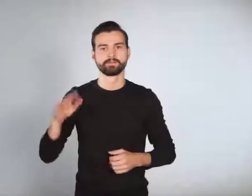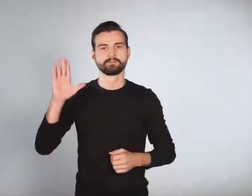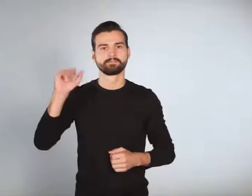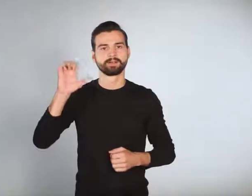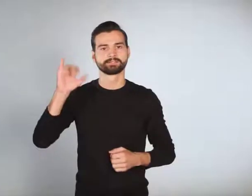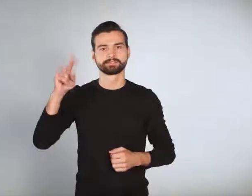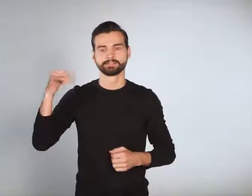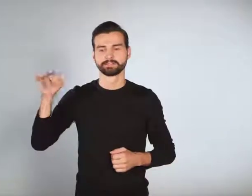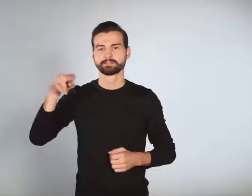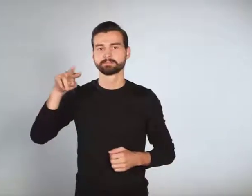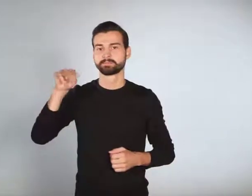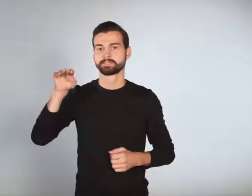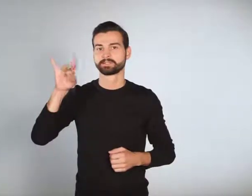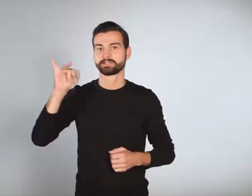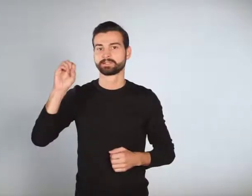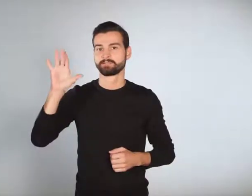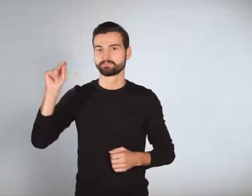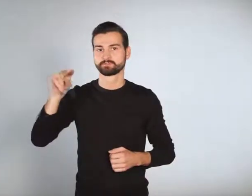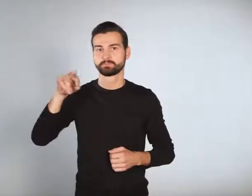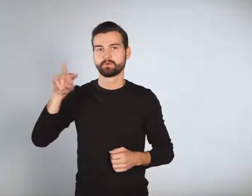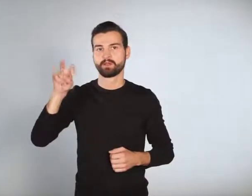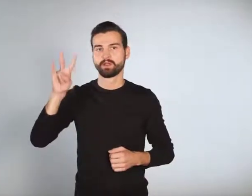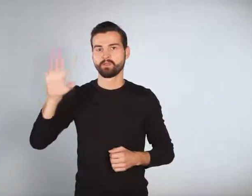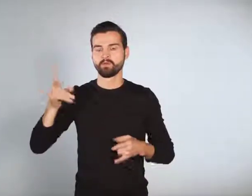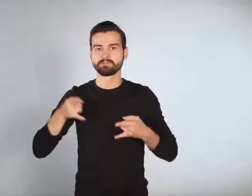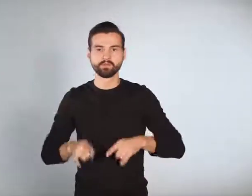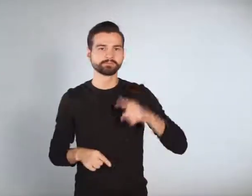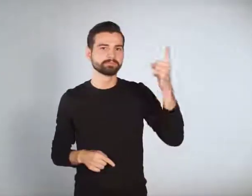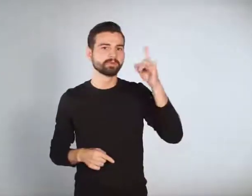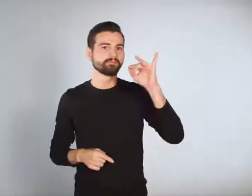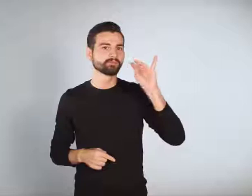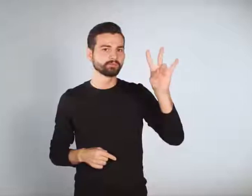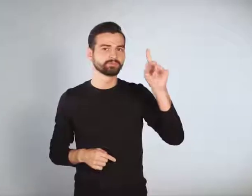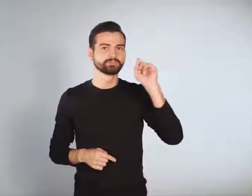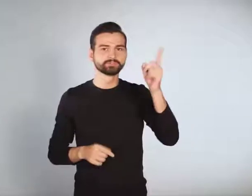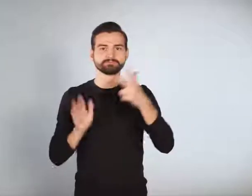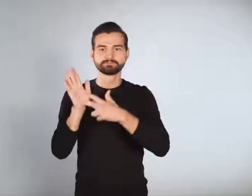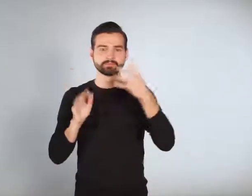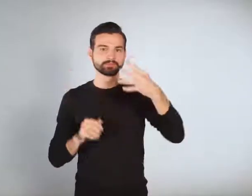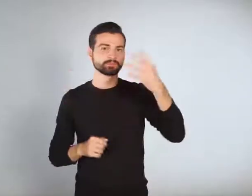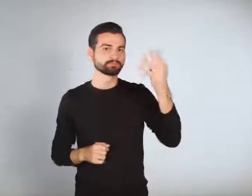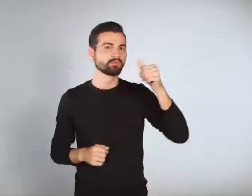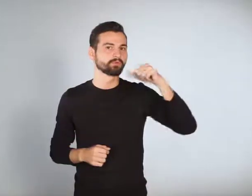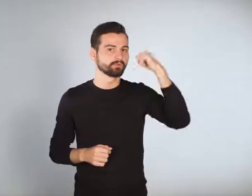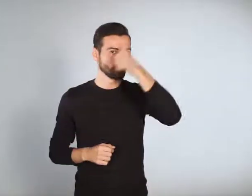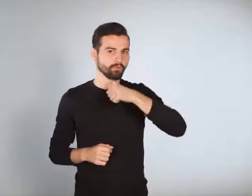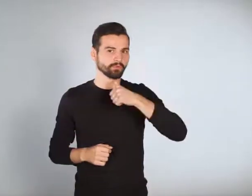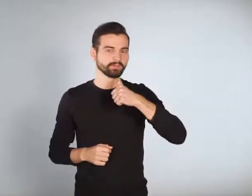Василий Дмитриевич Поленов родился 1 июня 1844 года.